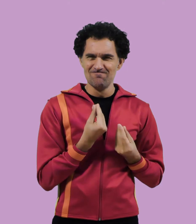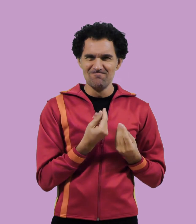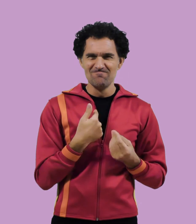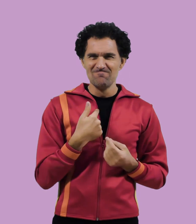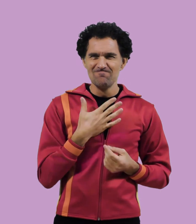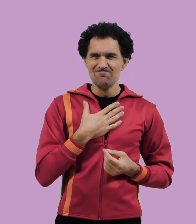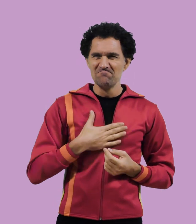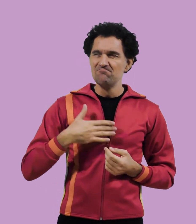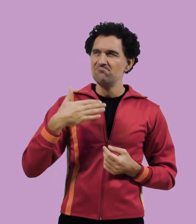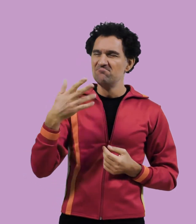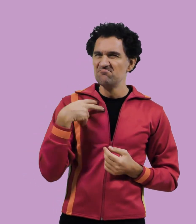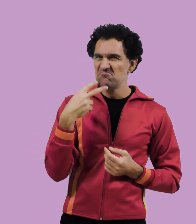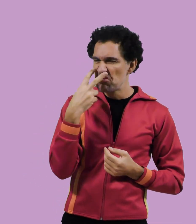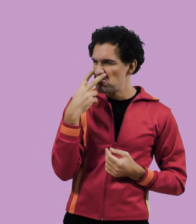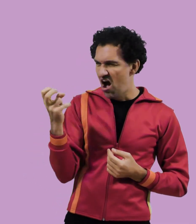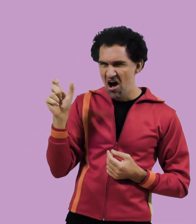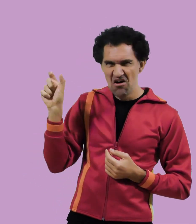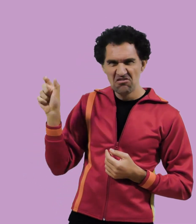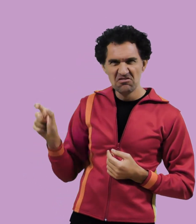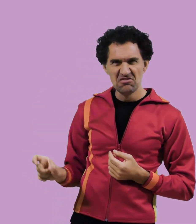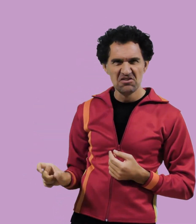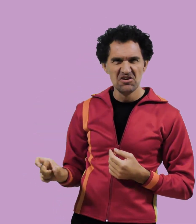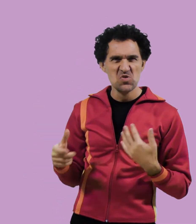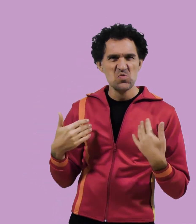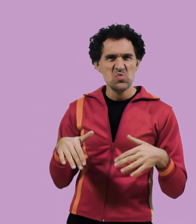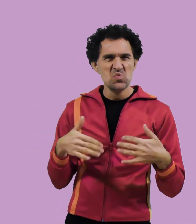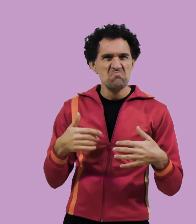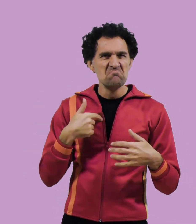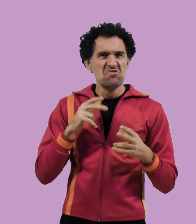Wenn ich mich später an dieser Person rächen möchte,